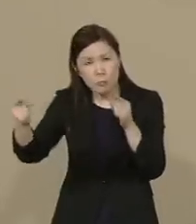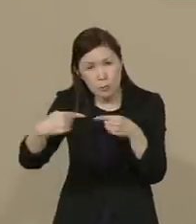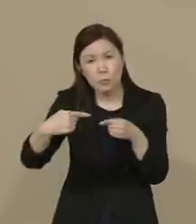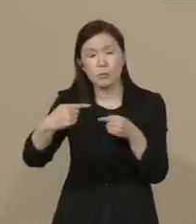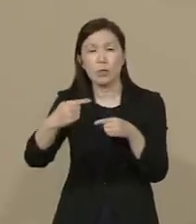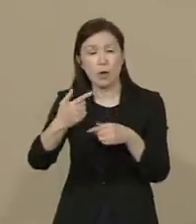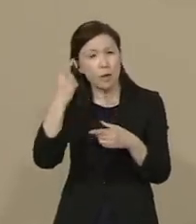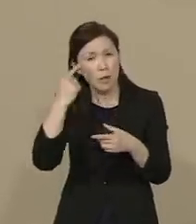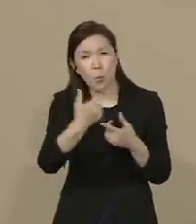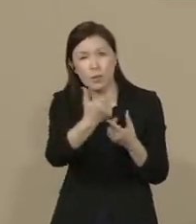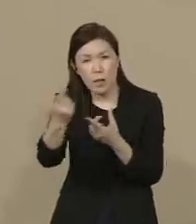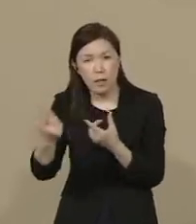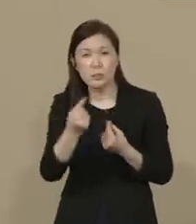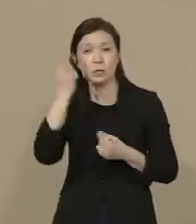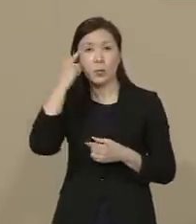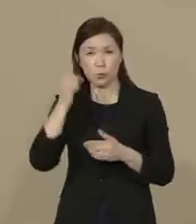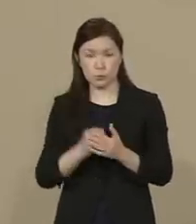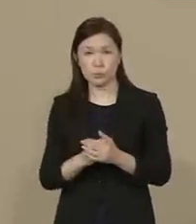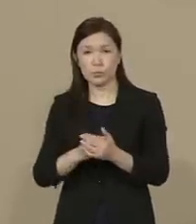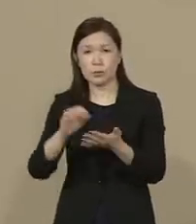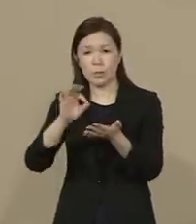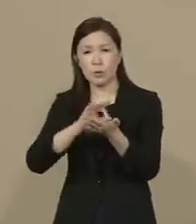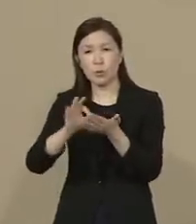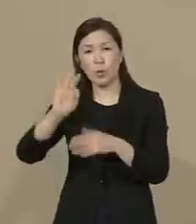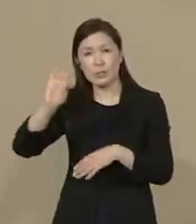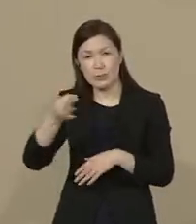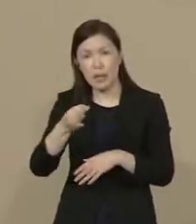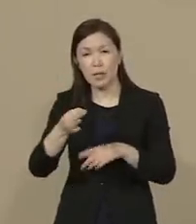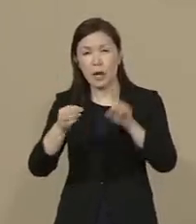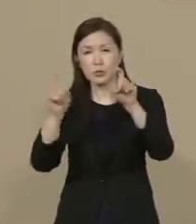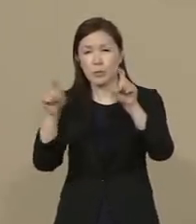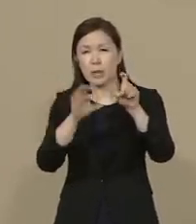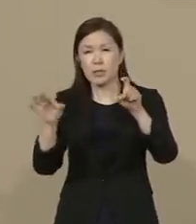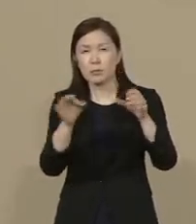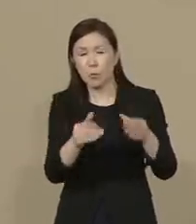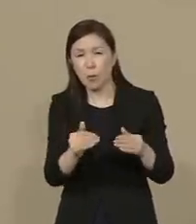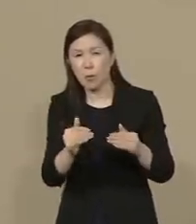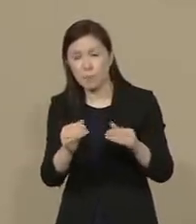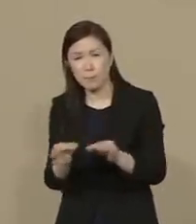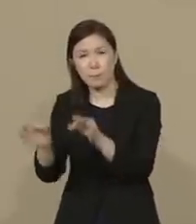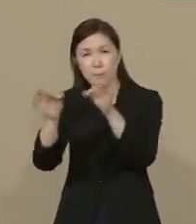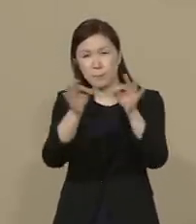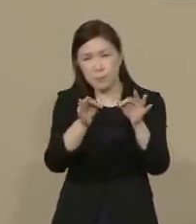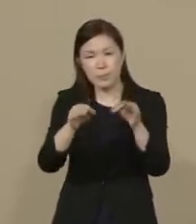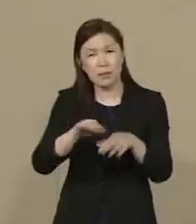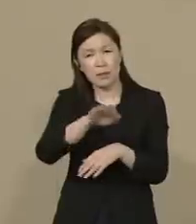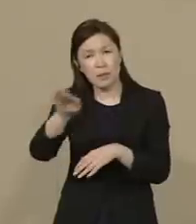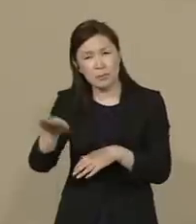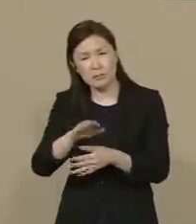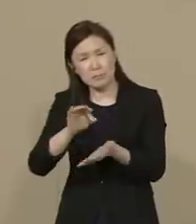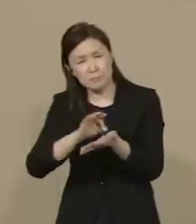でも 消費税率が10％と２桁に なれば やはり懐に響きます